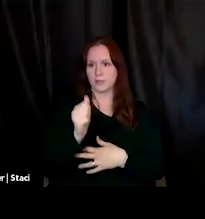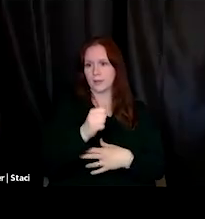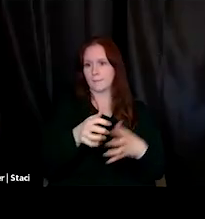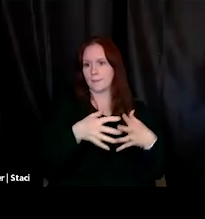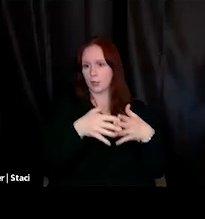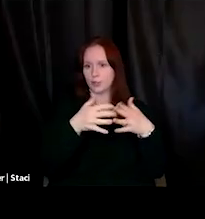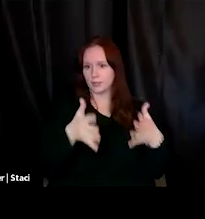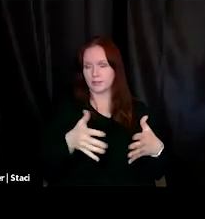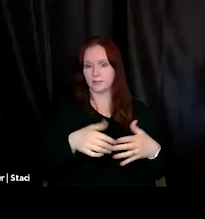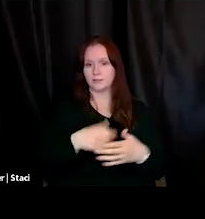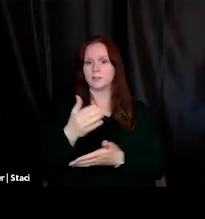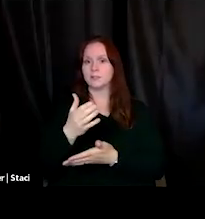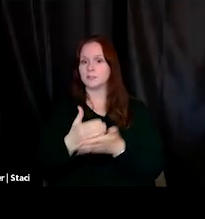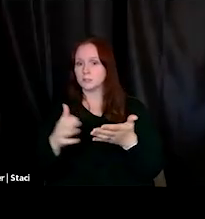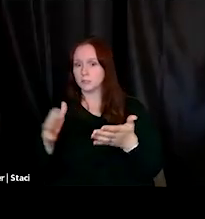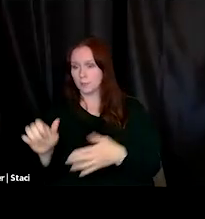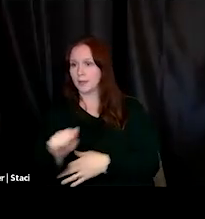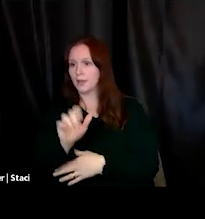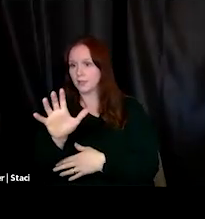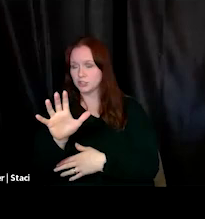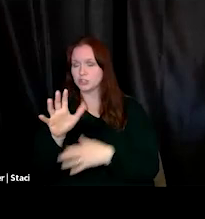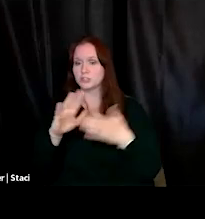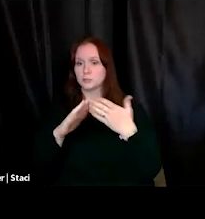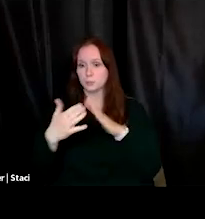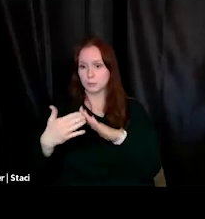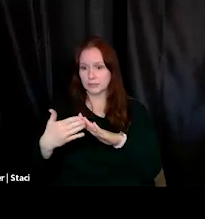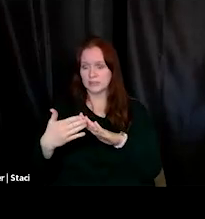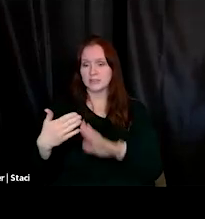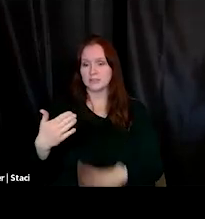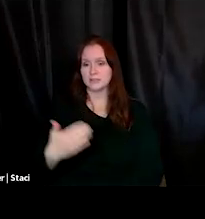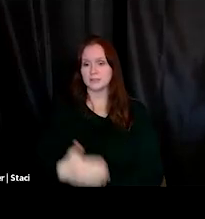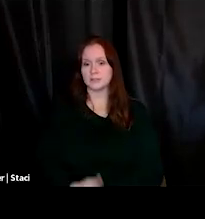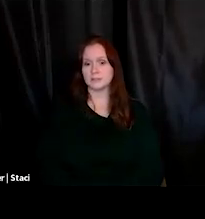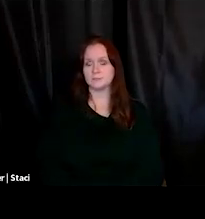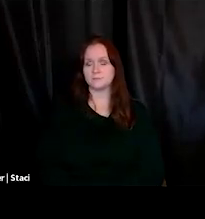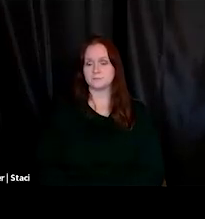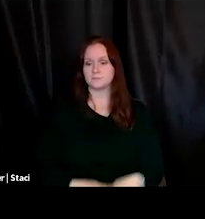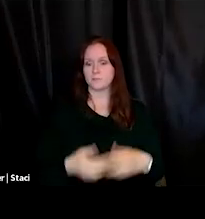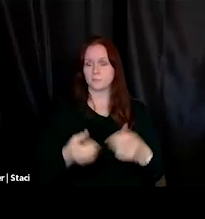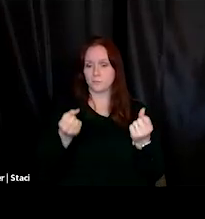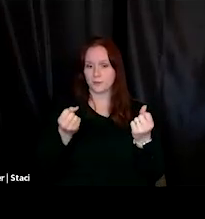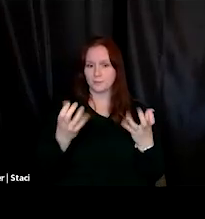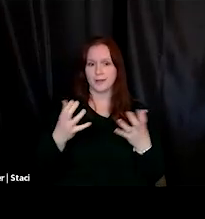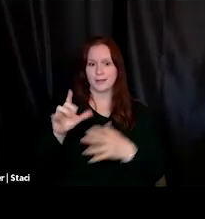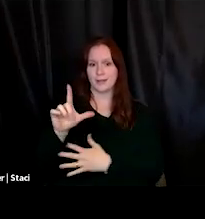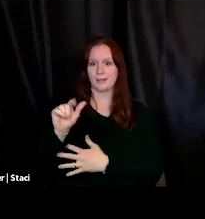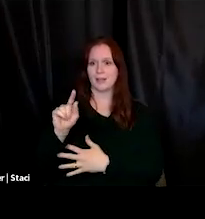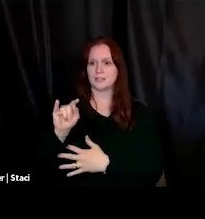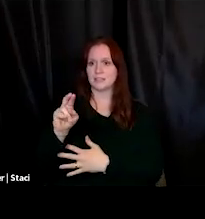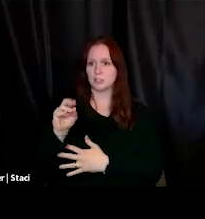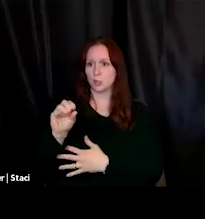y en muchos casos ocupacional. Evaluamos la información ocupacional para determinar